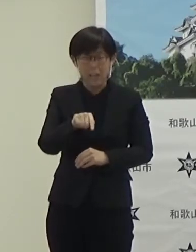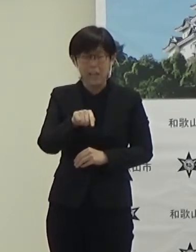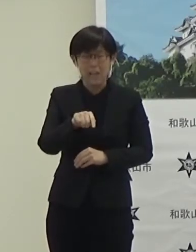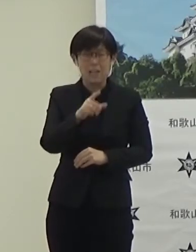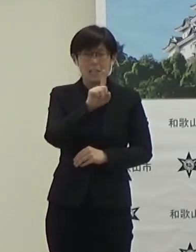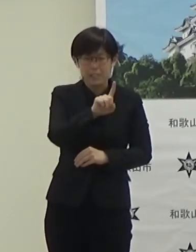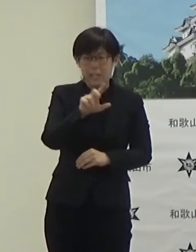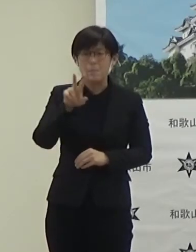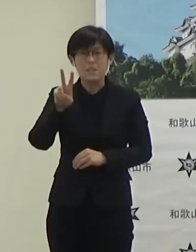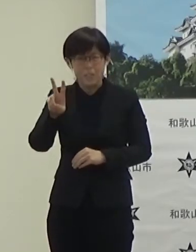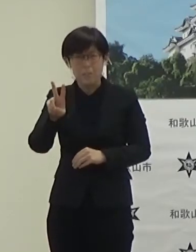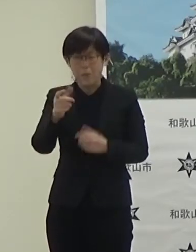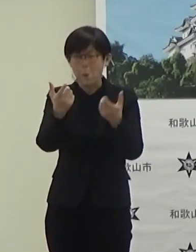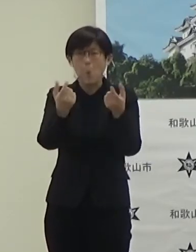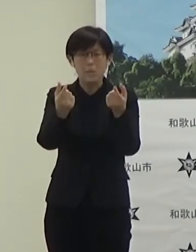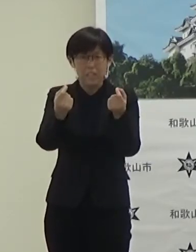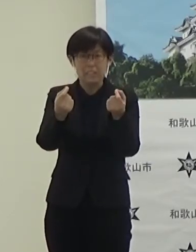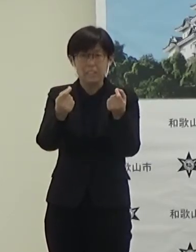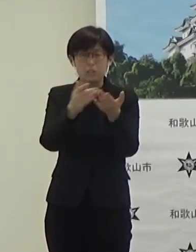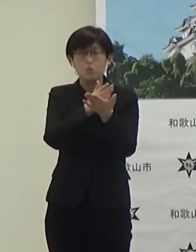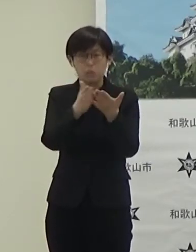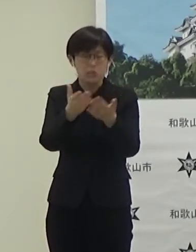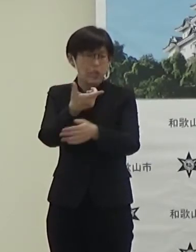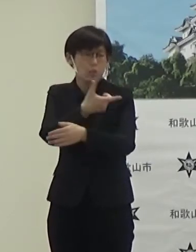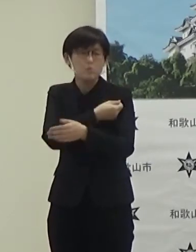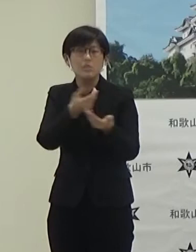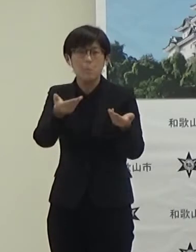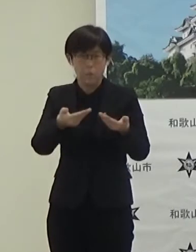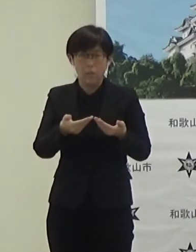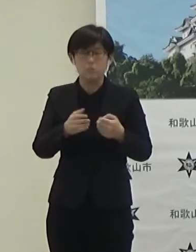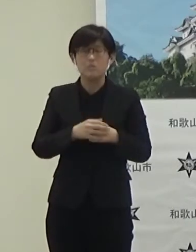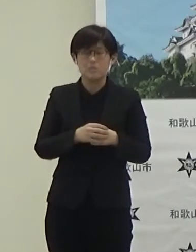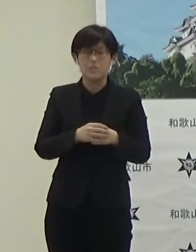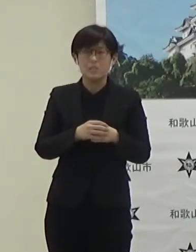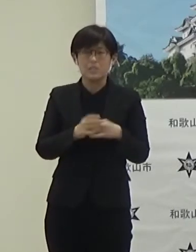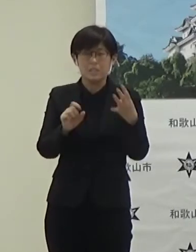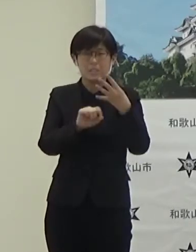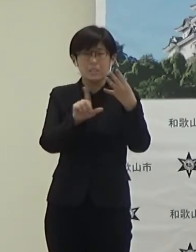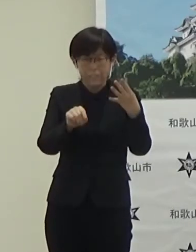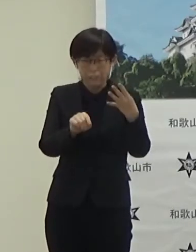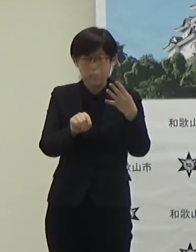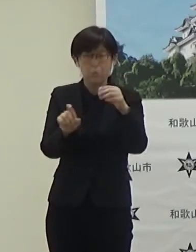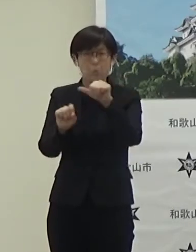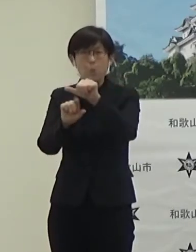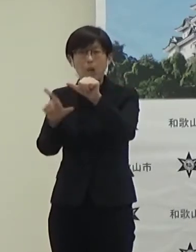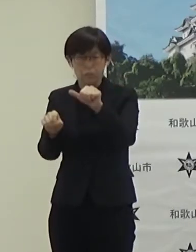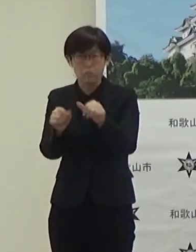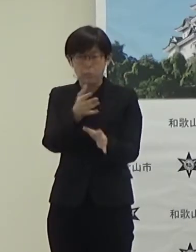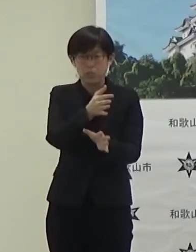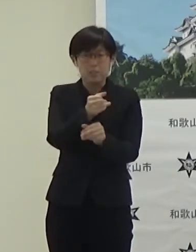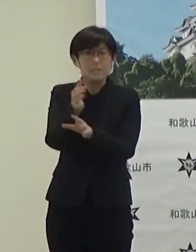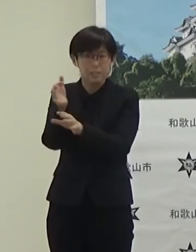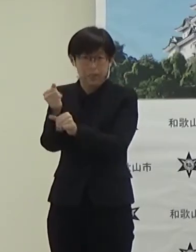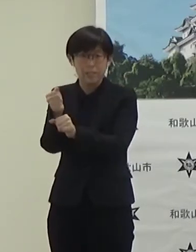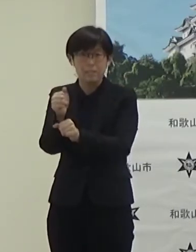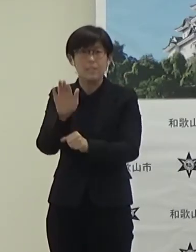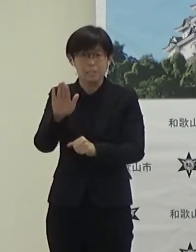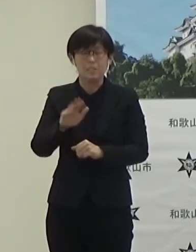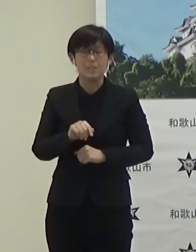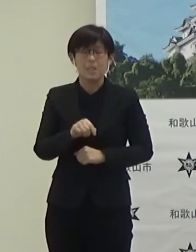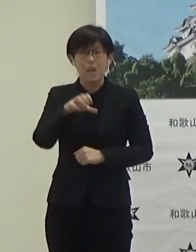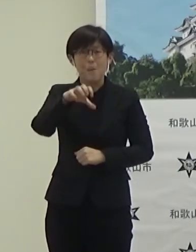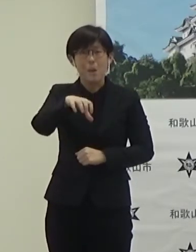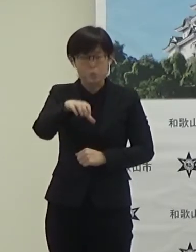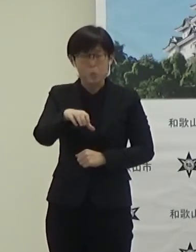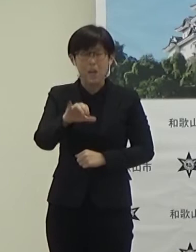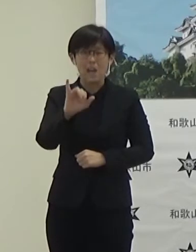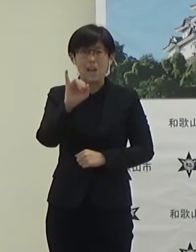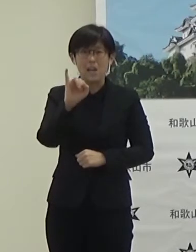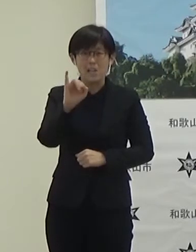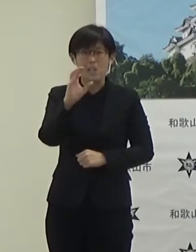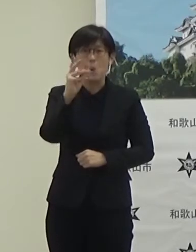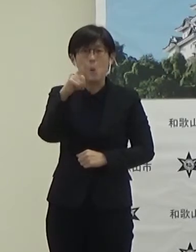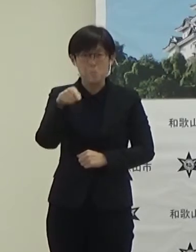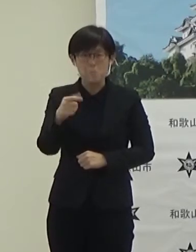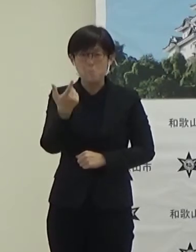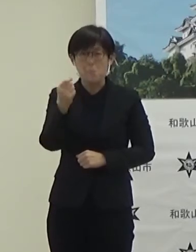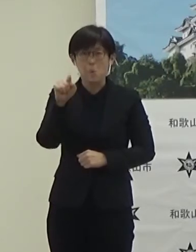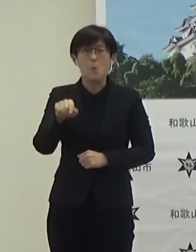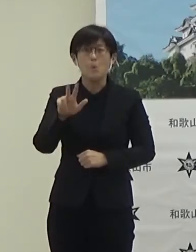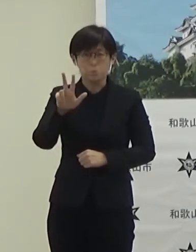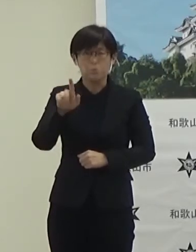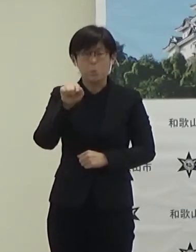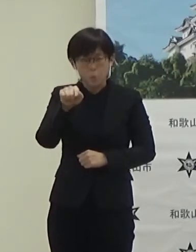いうことで1回目は4月23日、2回目は5月14日と。イオンモール和歌山で予約を受け付けてますので